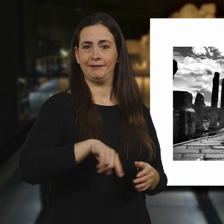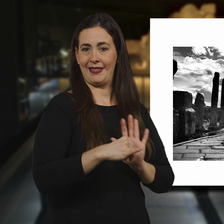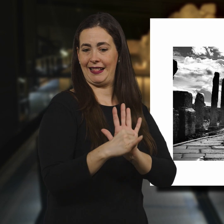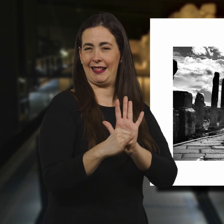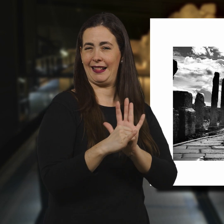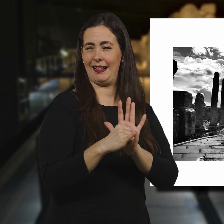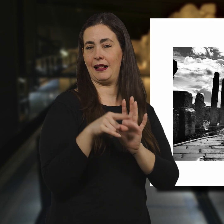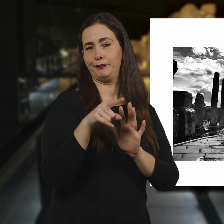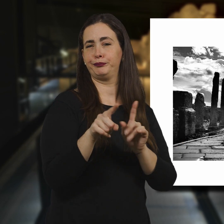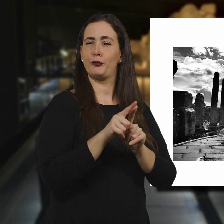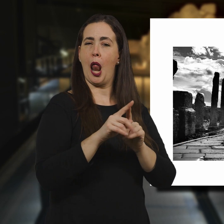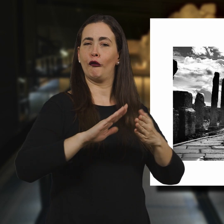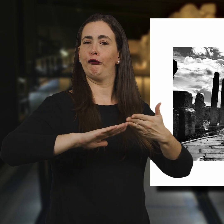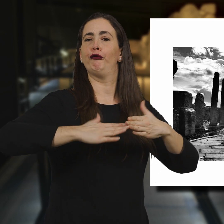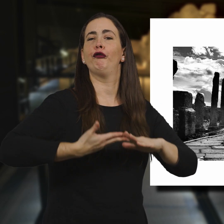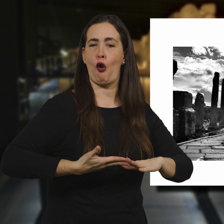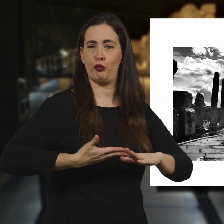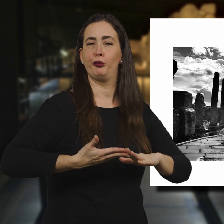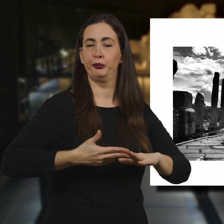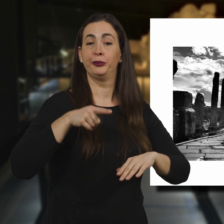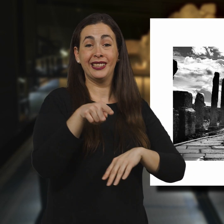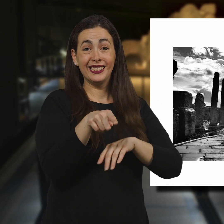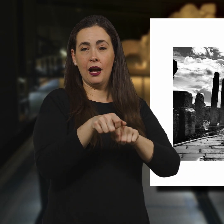Estem, doncs, molt a prop del fòrum, que s’estenia just a partir